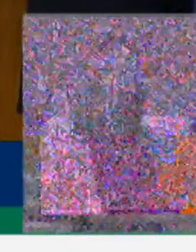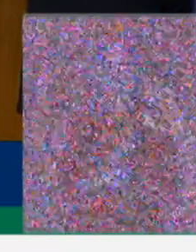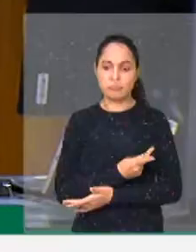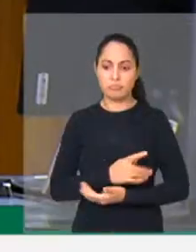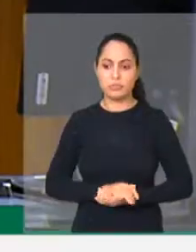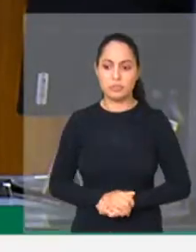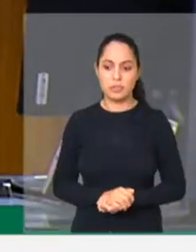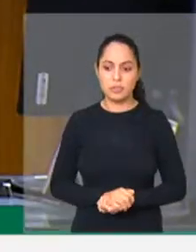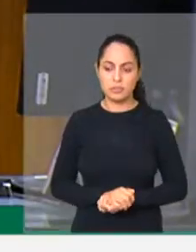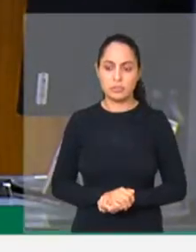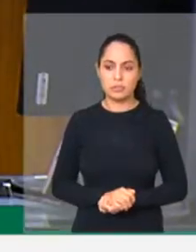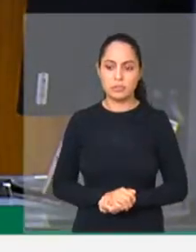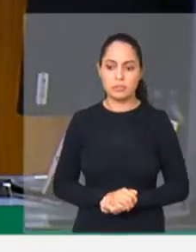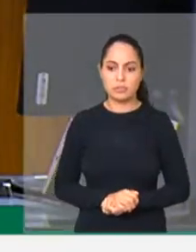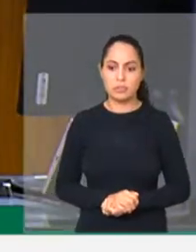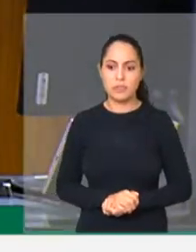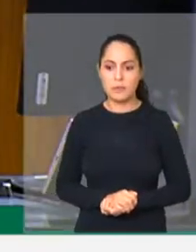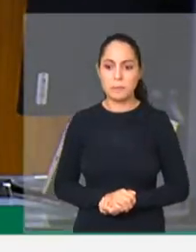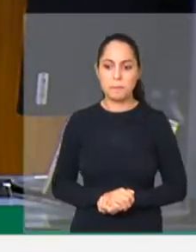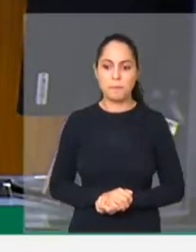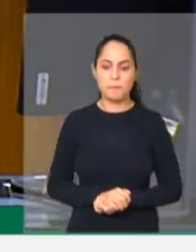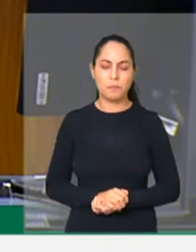A PALAVRA. -- [DEPUTADA]: OBRIGADA,